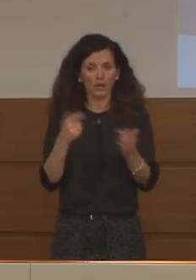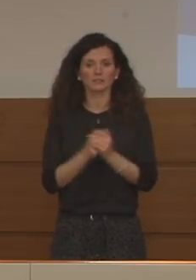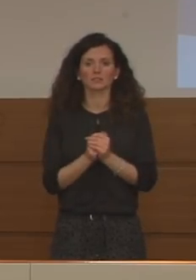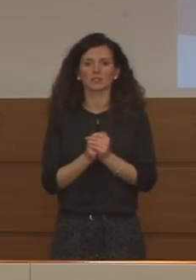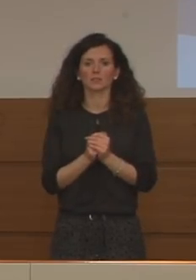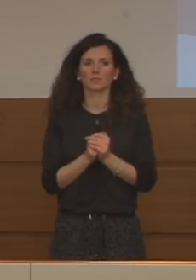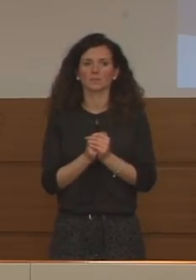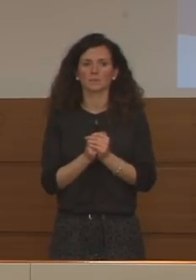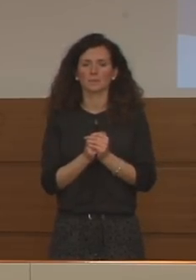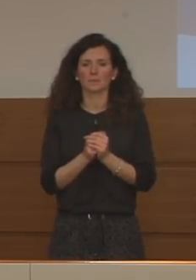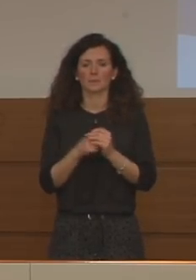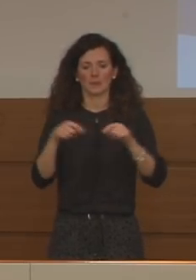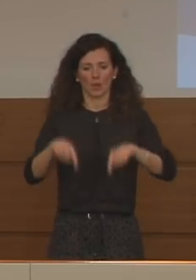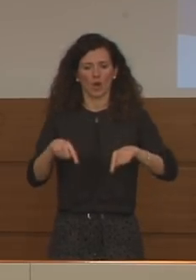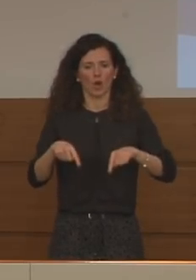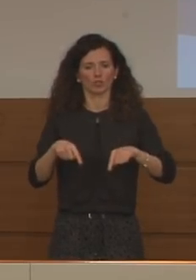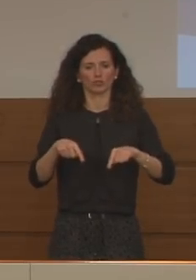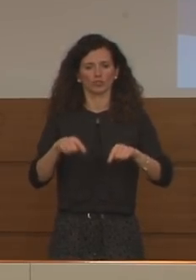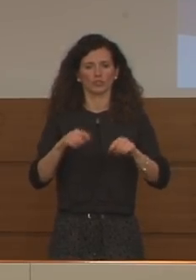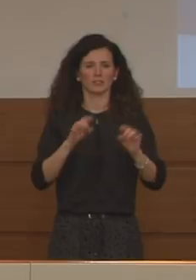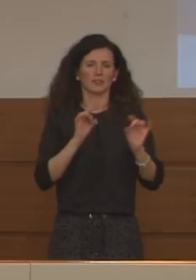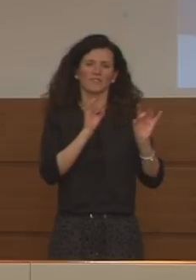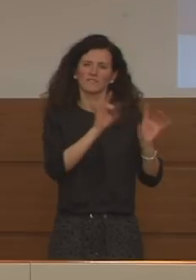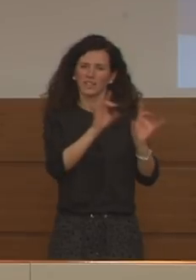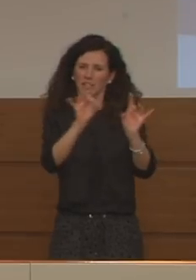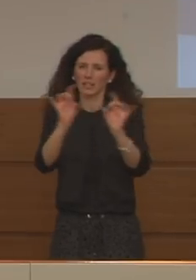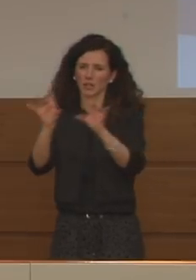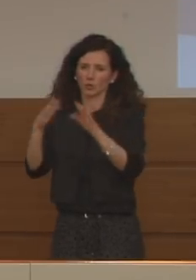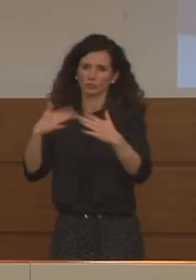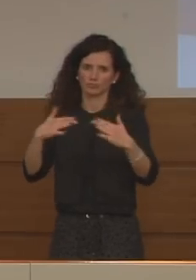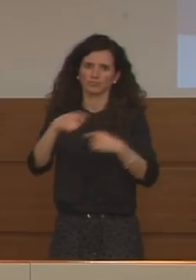Regioni dove oggi la circolazione è molto elevata, stanno mettendo appunto